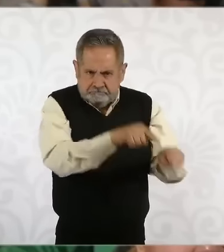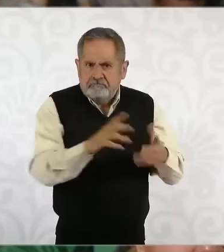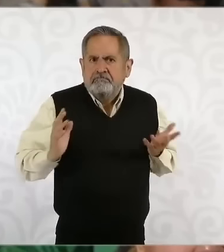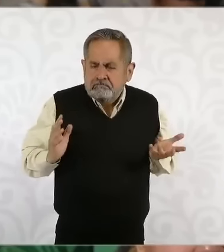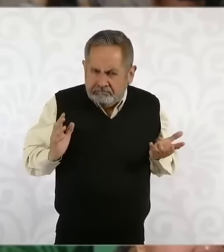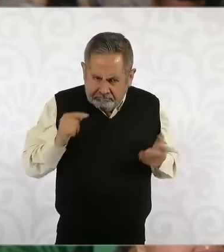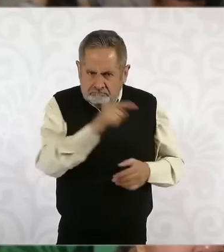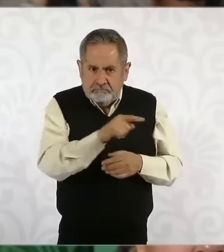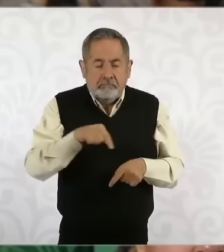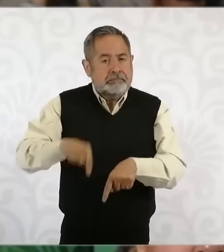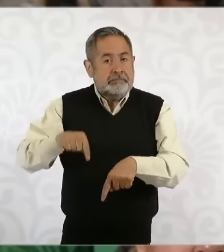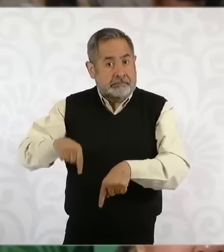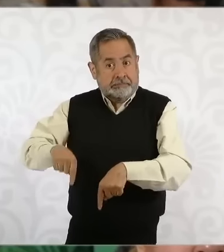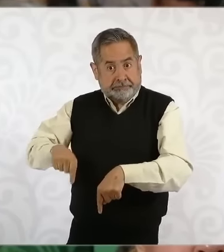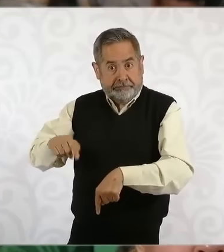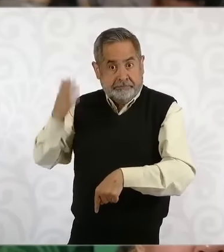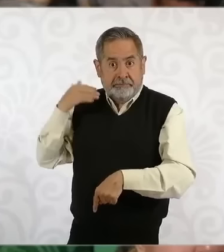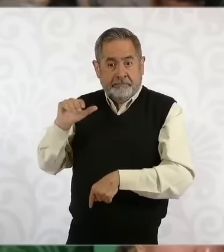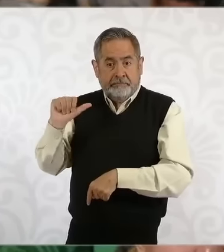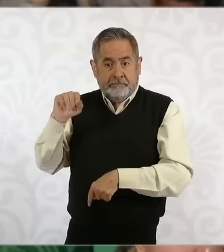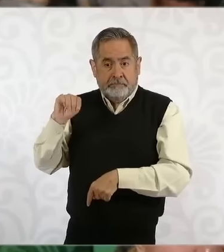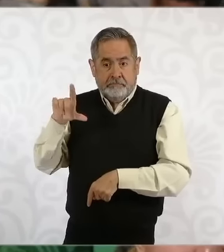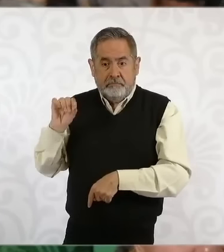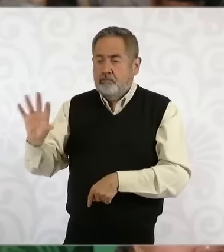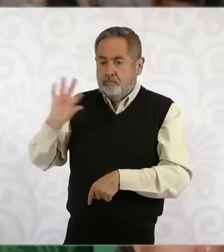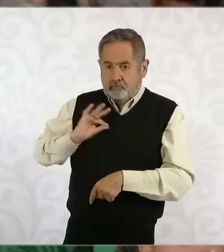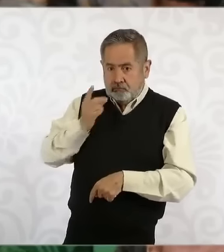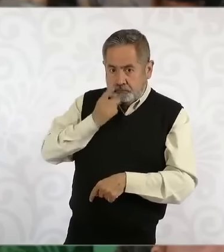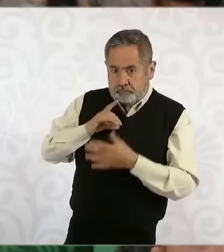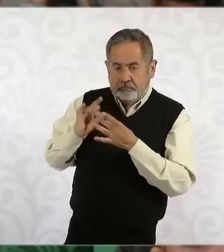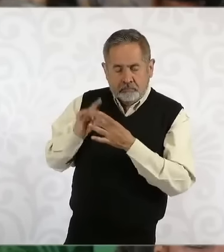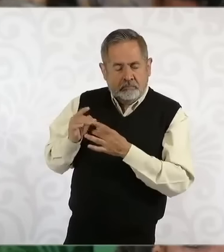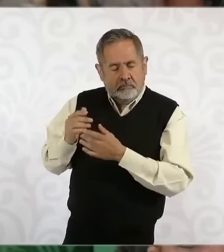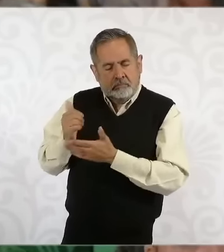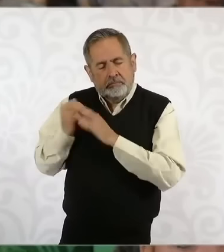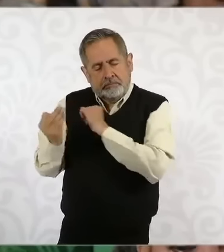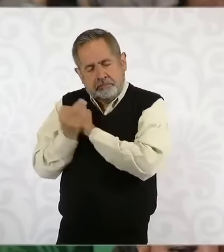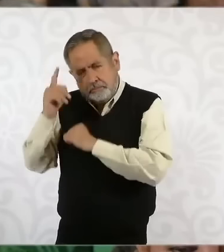el presidente Andrés Manuel López Obrador me hizo el favor de llamar a Pablo Gómez cuando